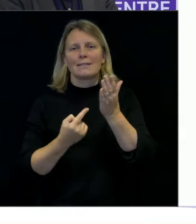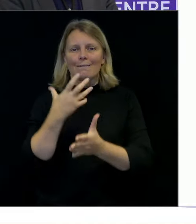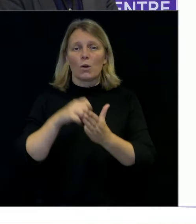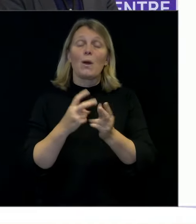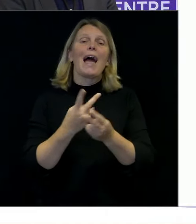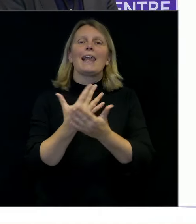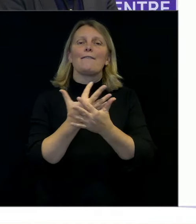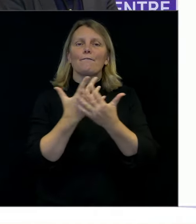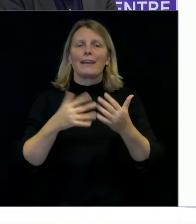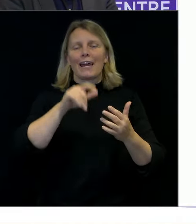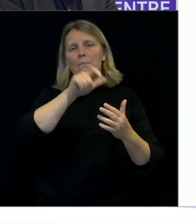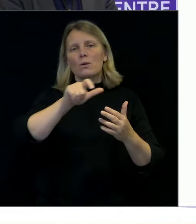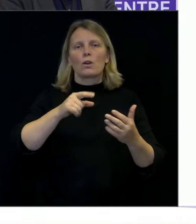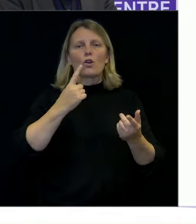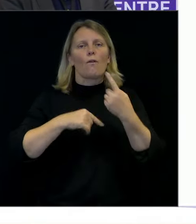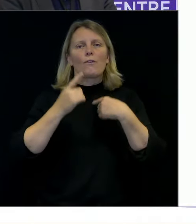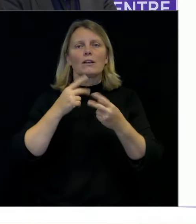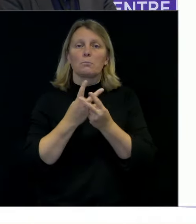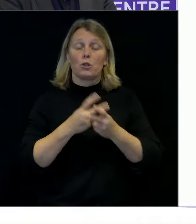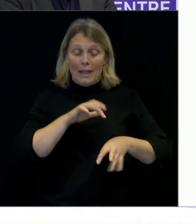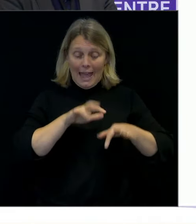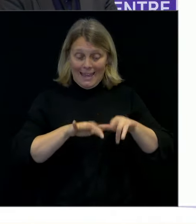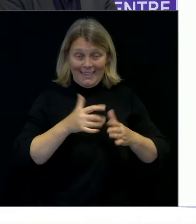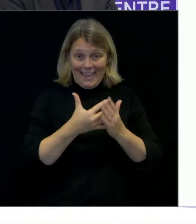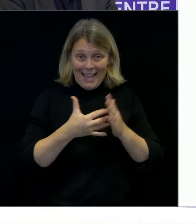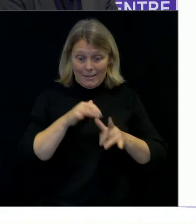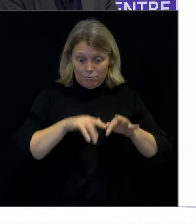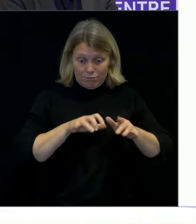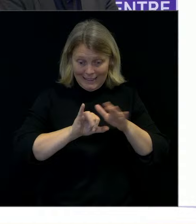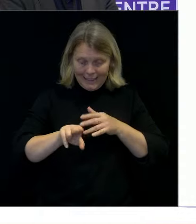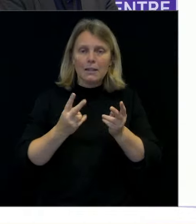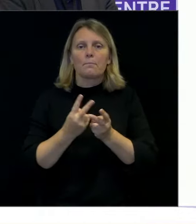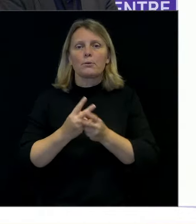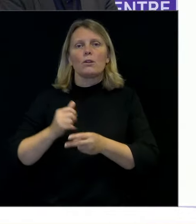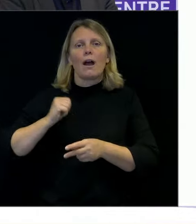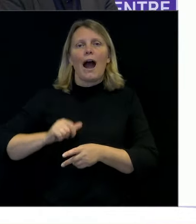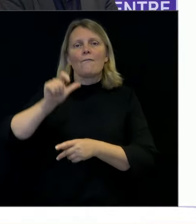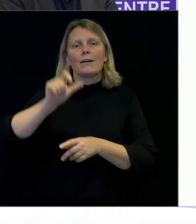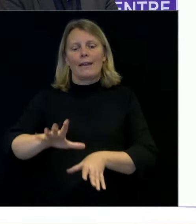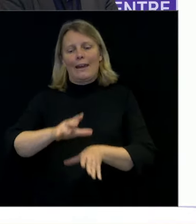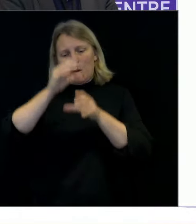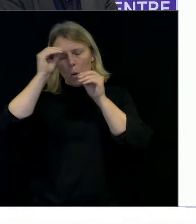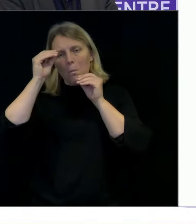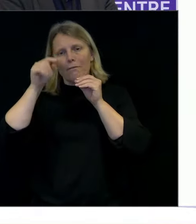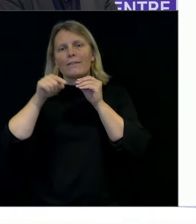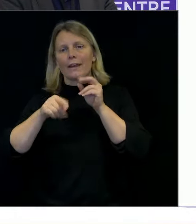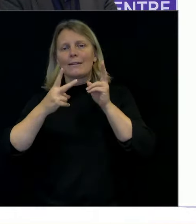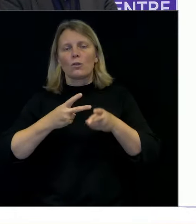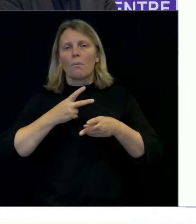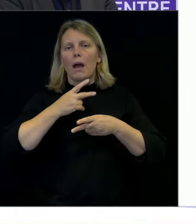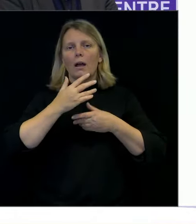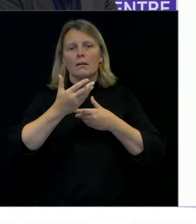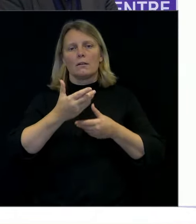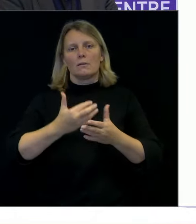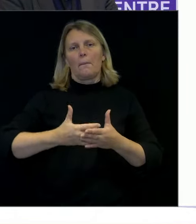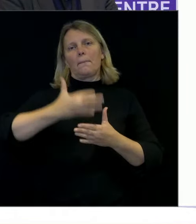En typ av textbaserad konversation i punkt-till-punkt-itur eller flerpunktskonferenser,